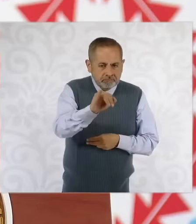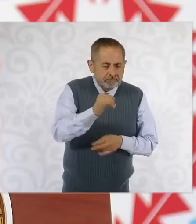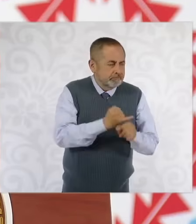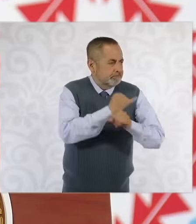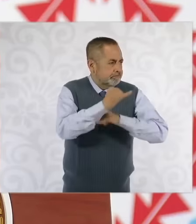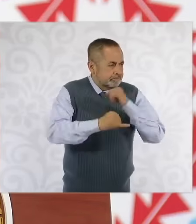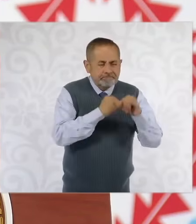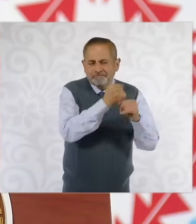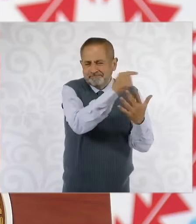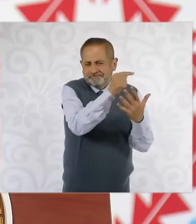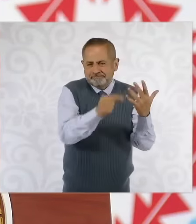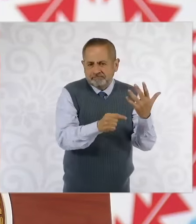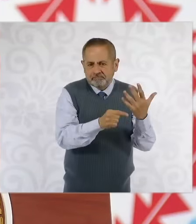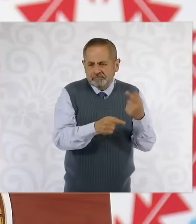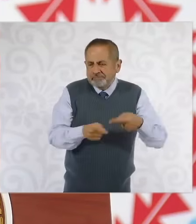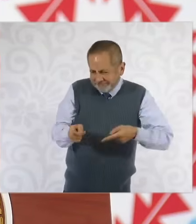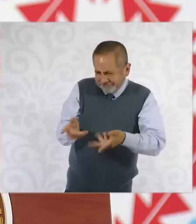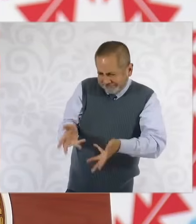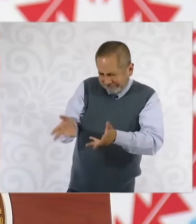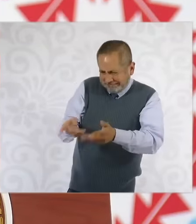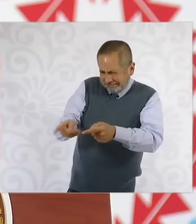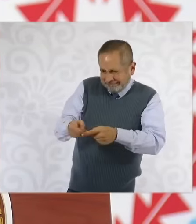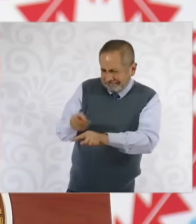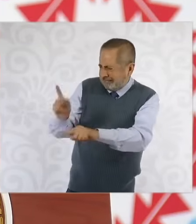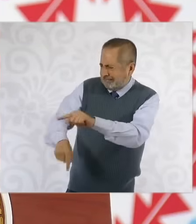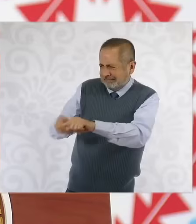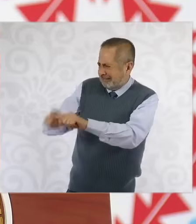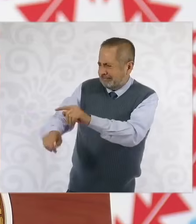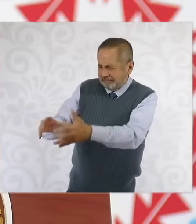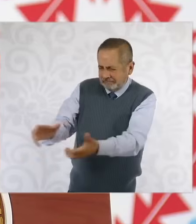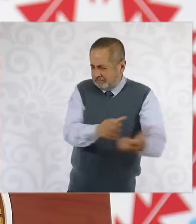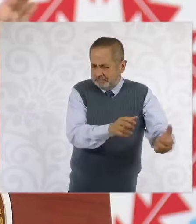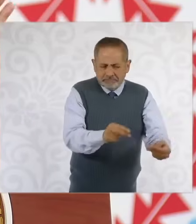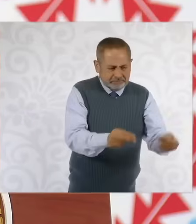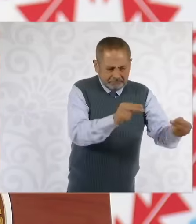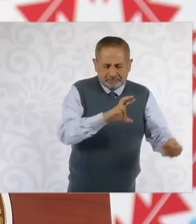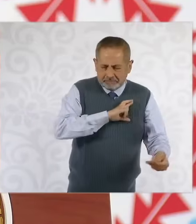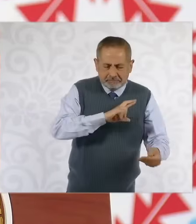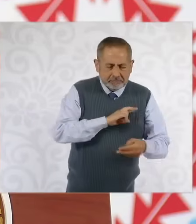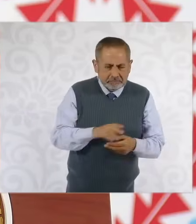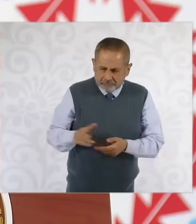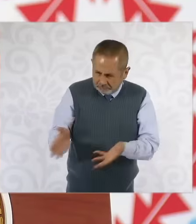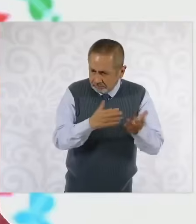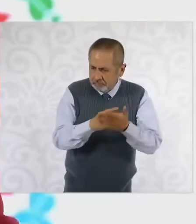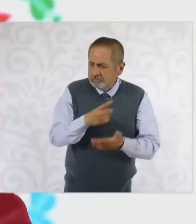la idea de que para disminuir la deuda de México pues había que vender todas las empresas y que